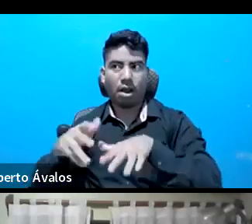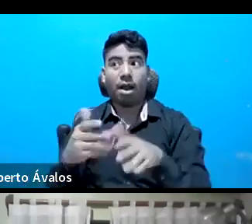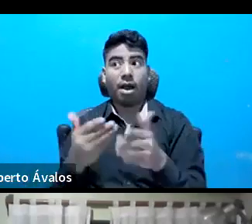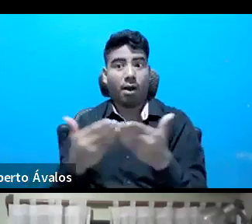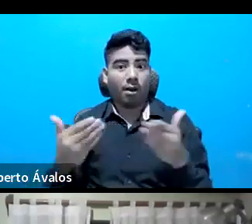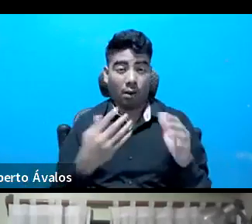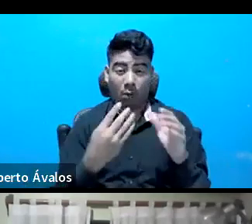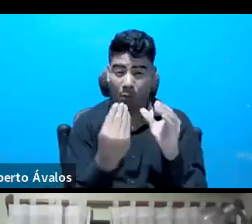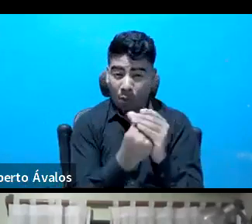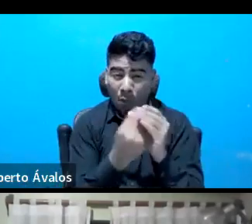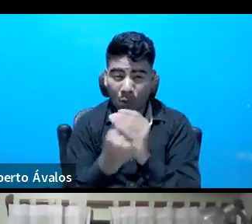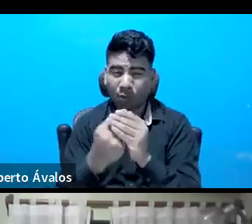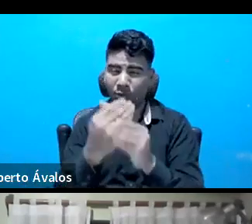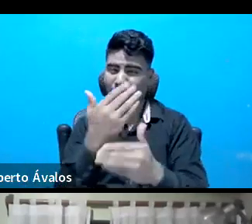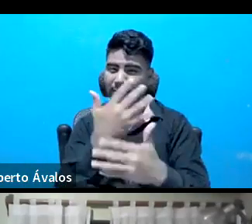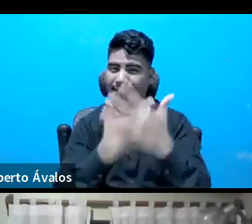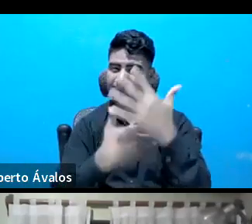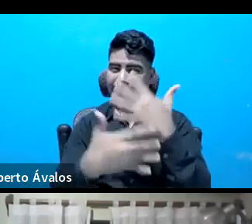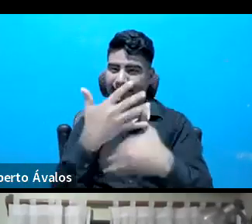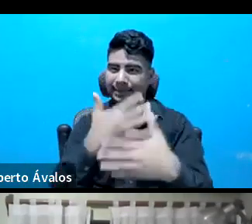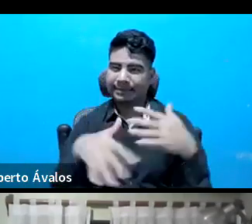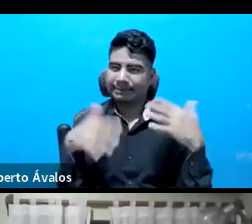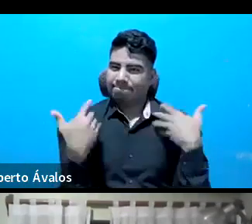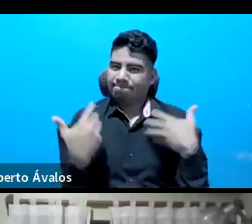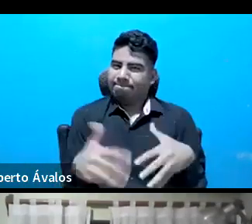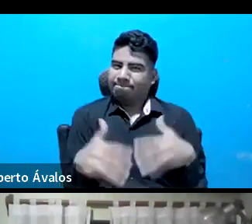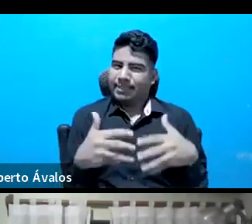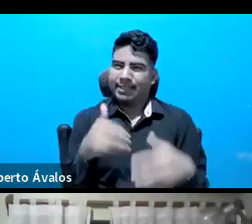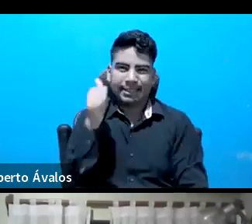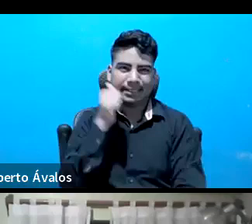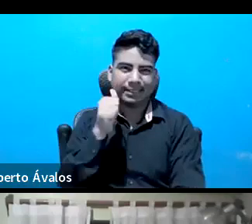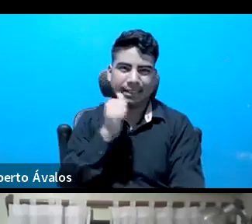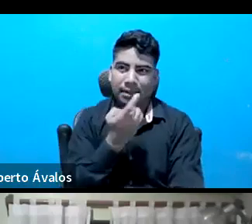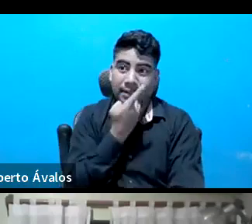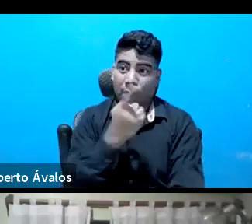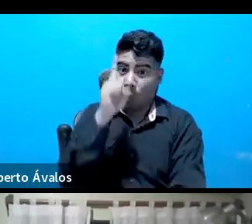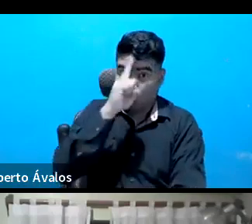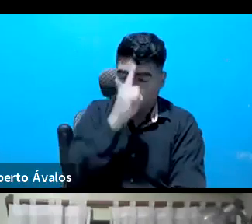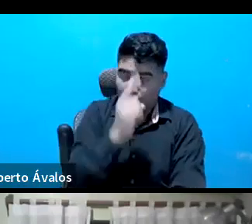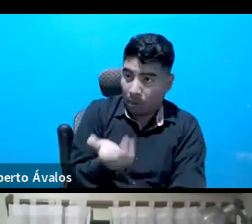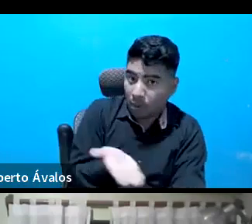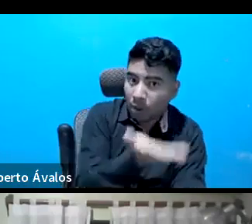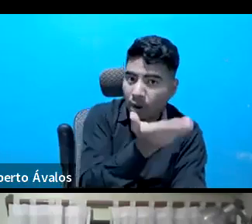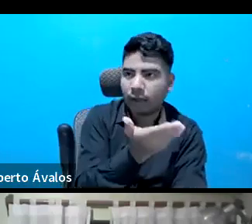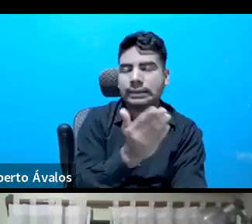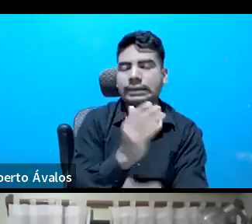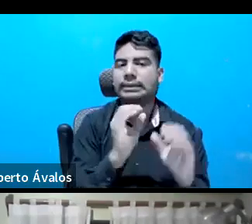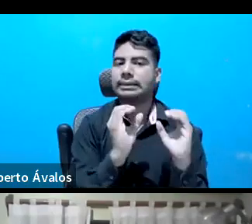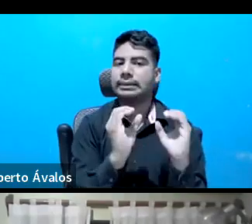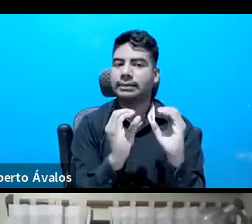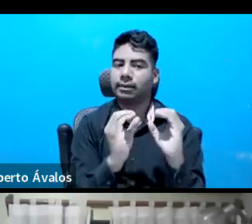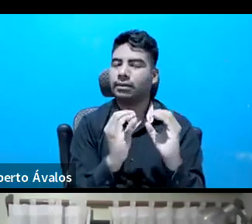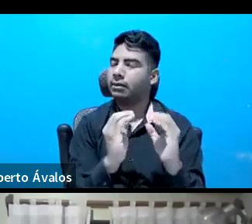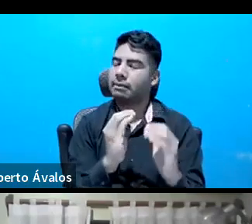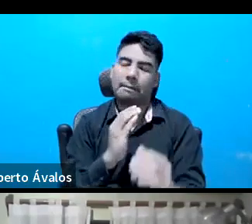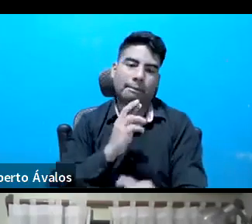cursos de lengua de se señas, pues pues chole siempre es que esté Siempre es que Siempre es que recomendarlos con